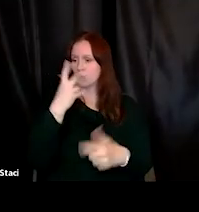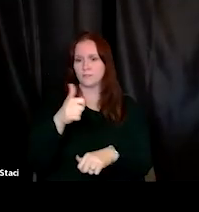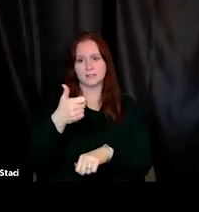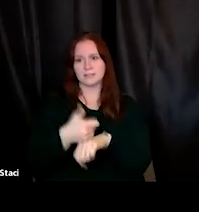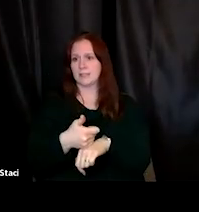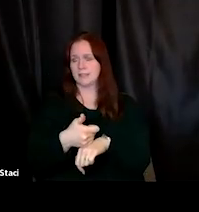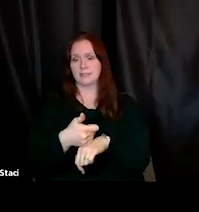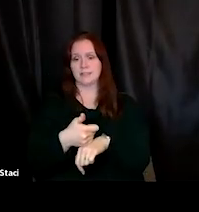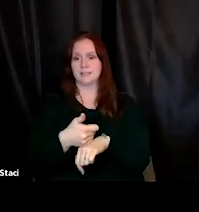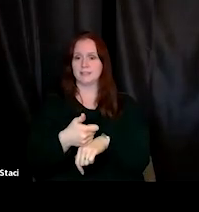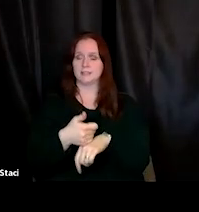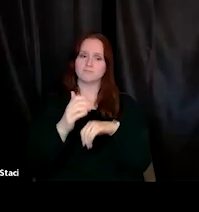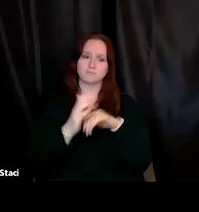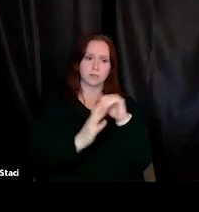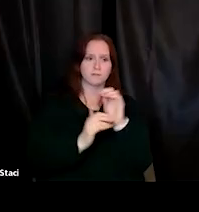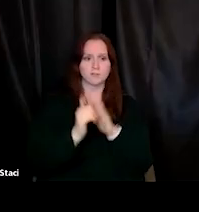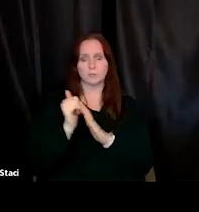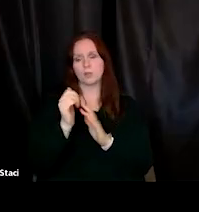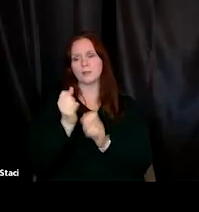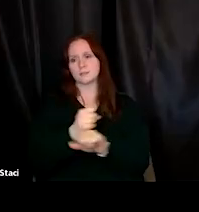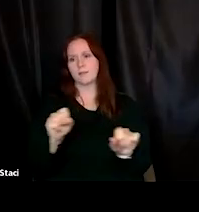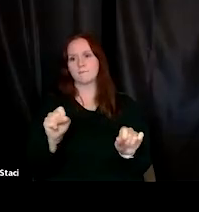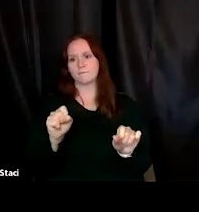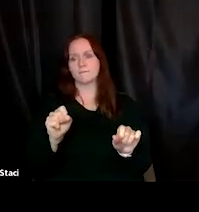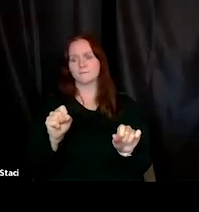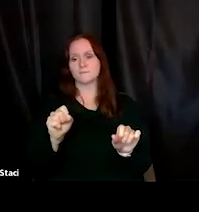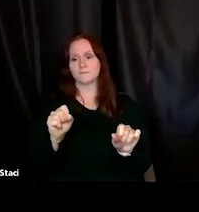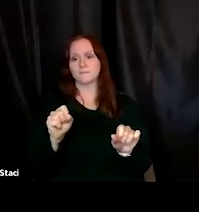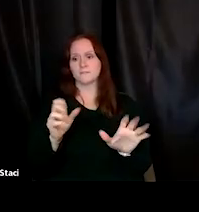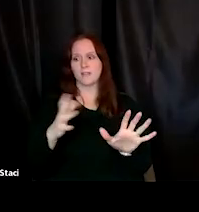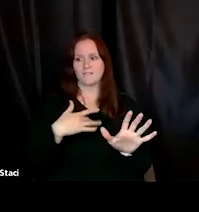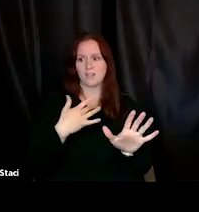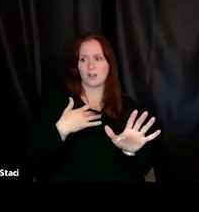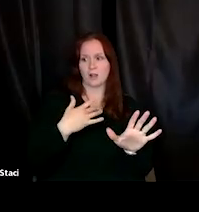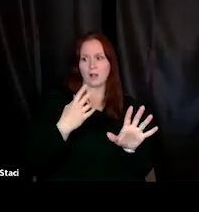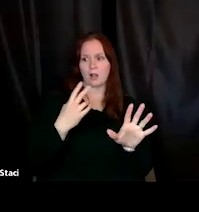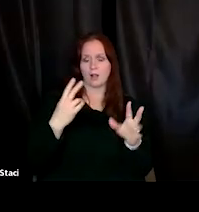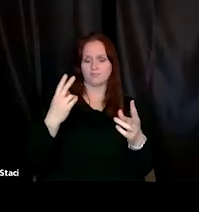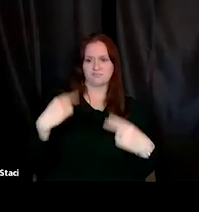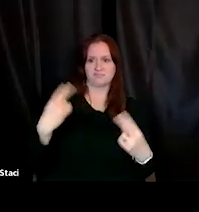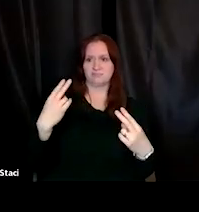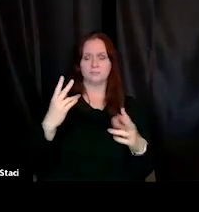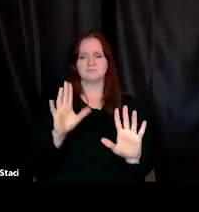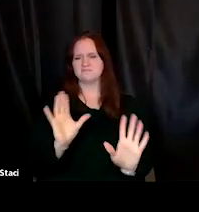una solicitud en línea simplificada para algunos solicitantes a partir de diciembre,